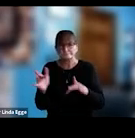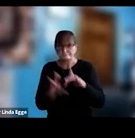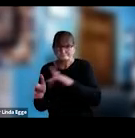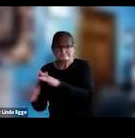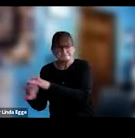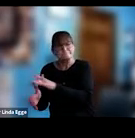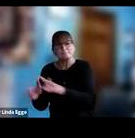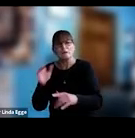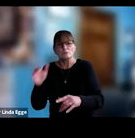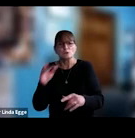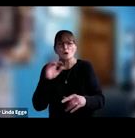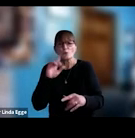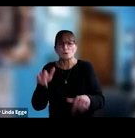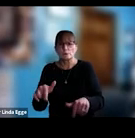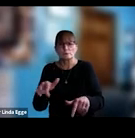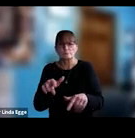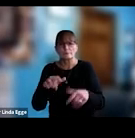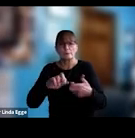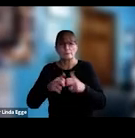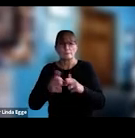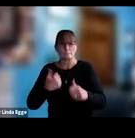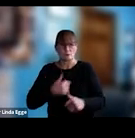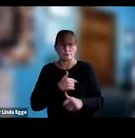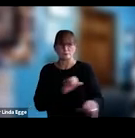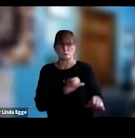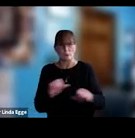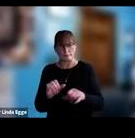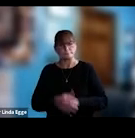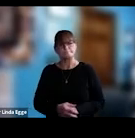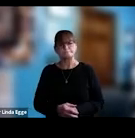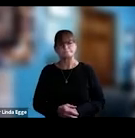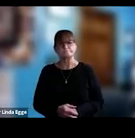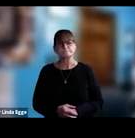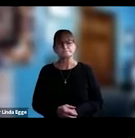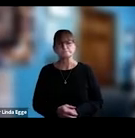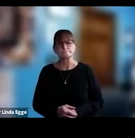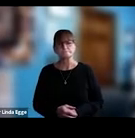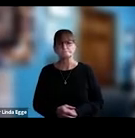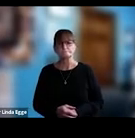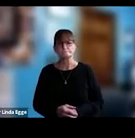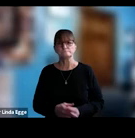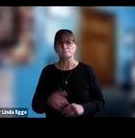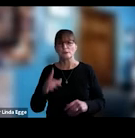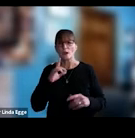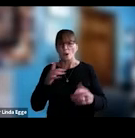y en realidad sería súper útil para nosotros también. No los descartaremos por eso.